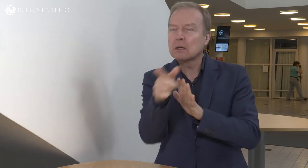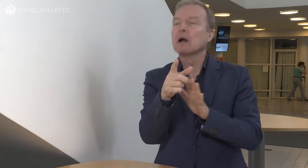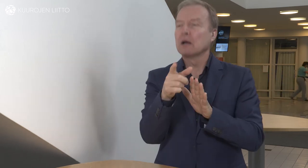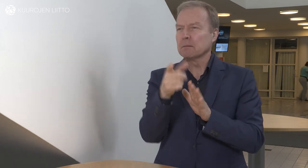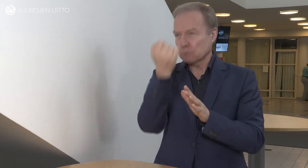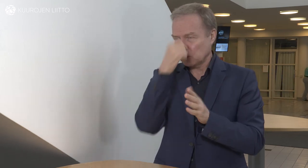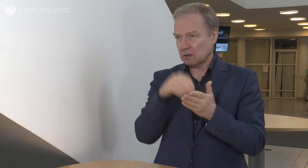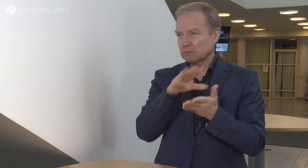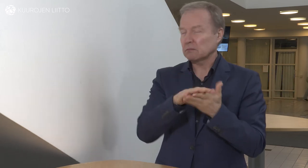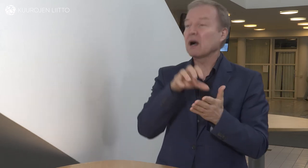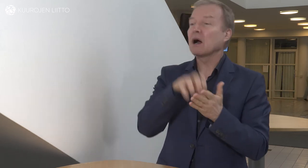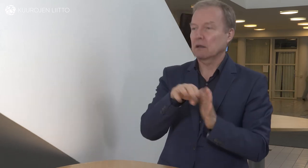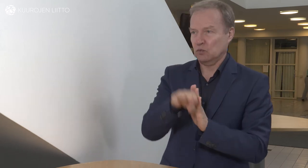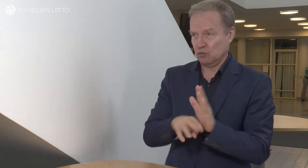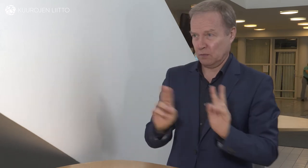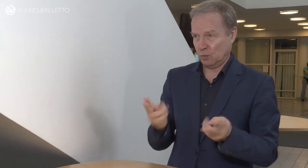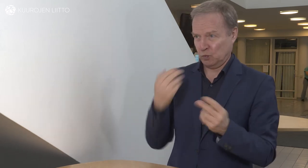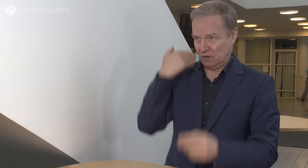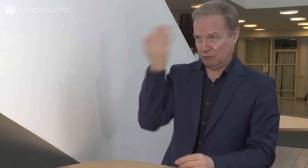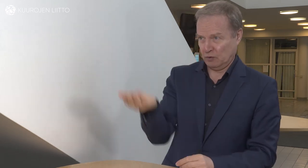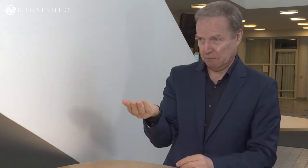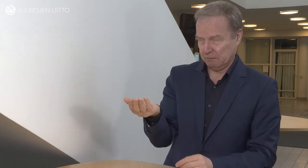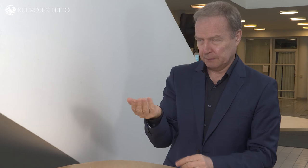jotta myös tuleva hallitus muistaisi ne.